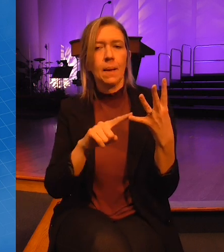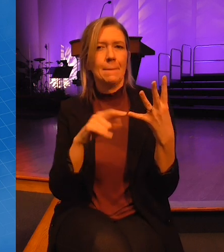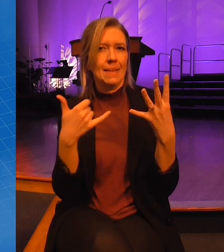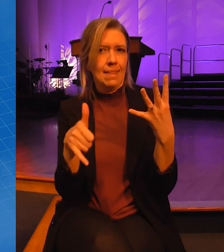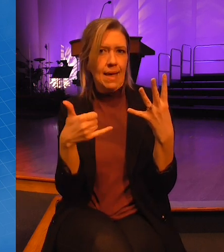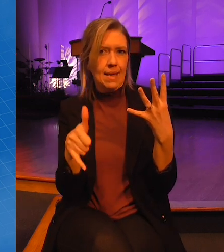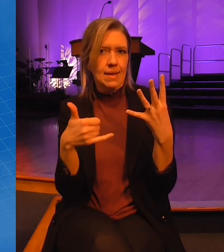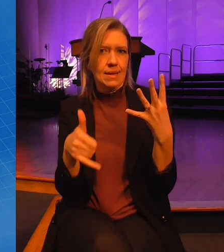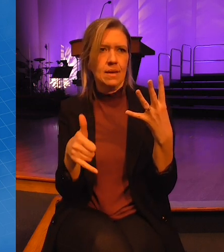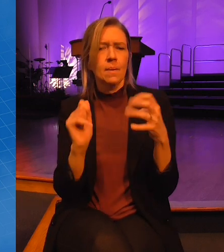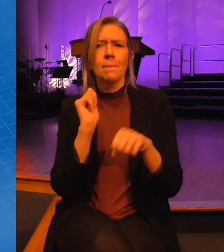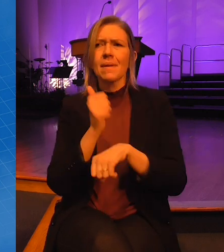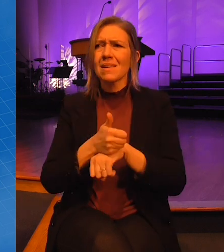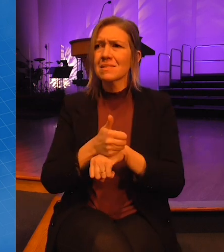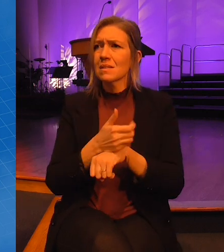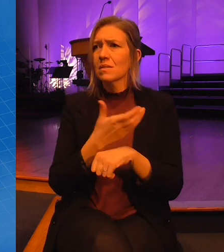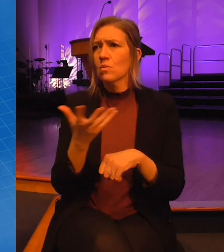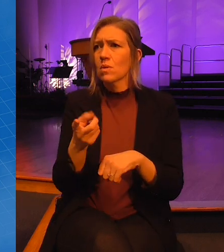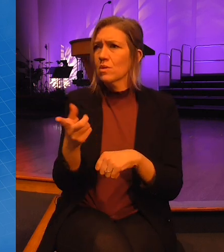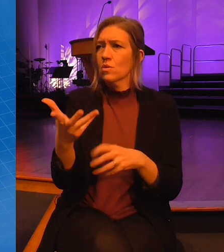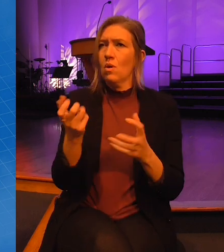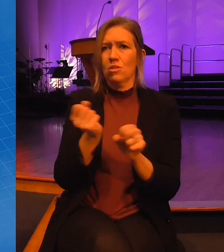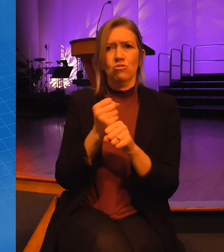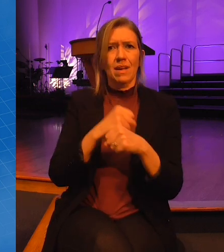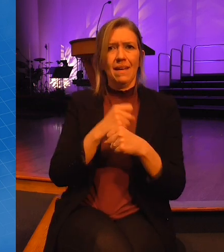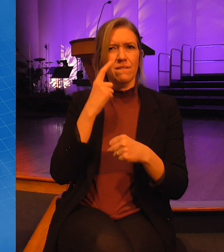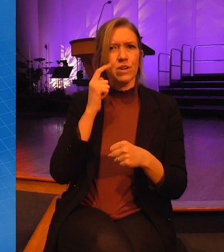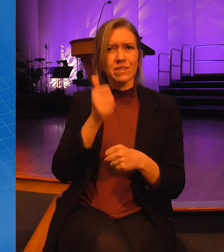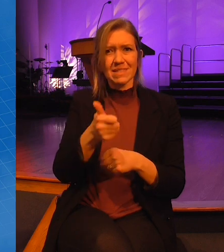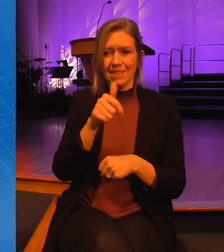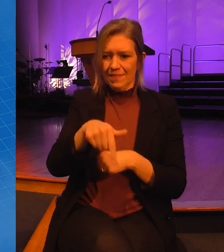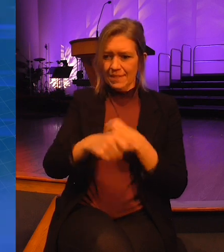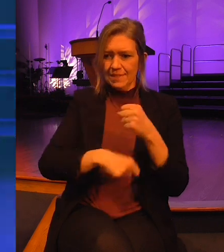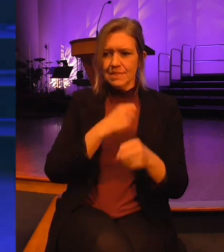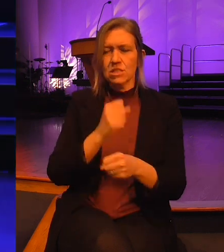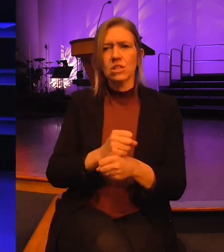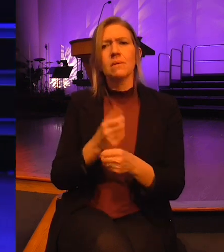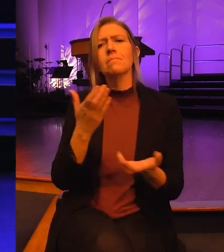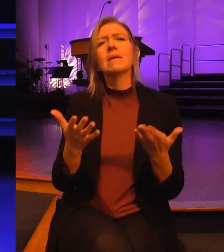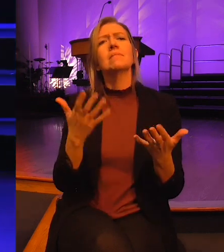co-crear para ti este año, es posible que desees poner algo más general o más específico,